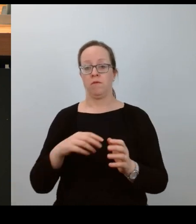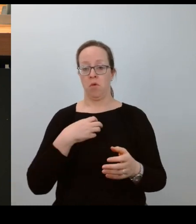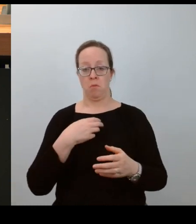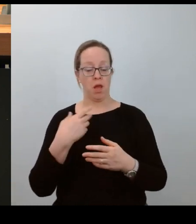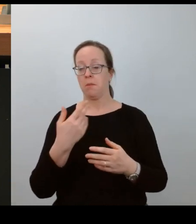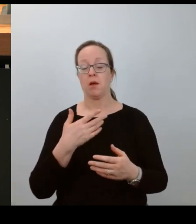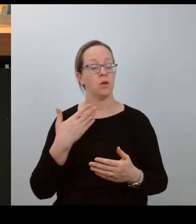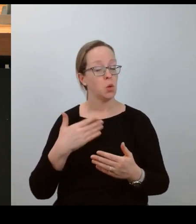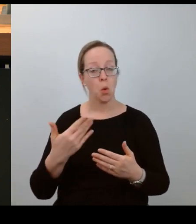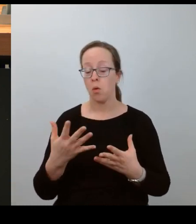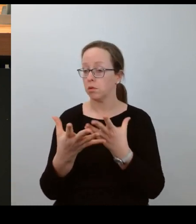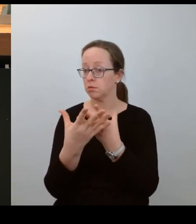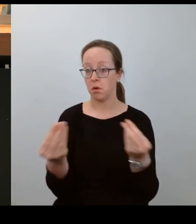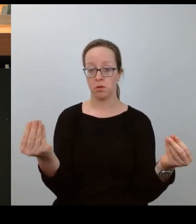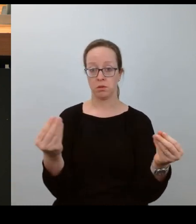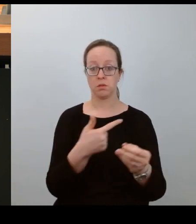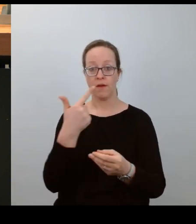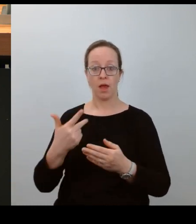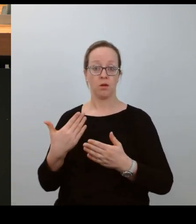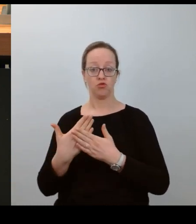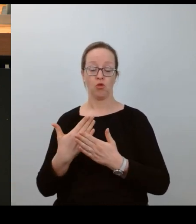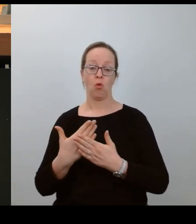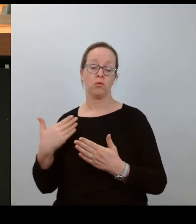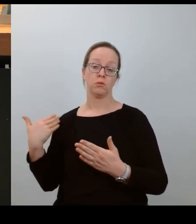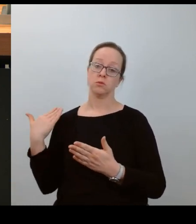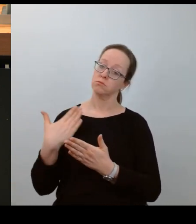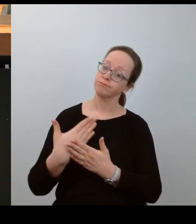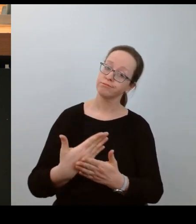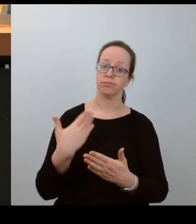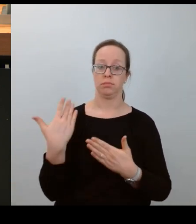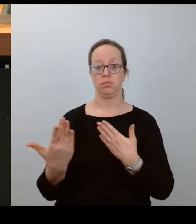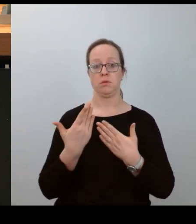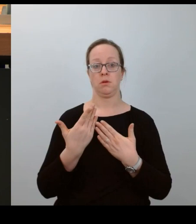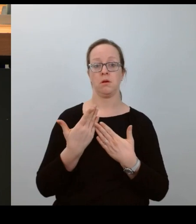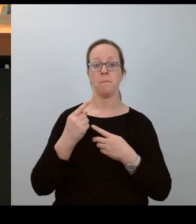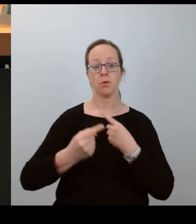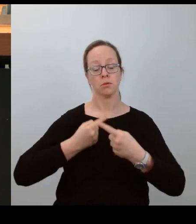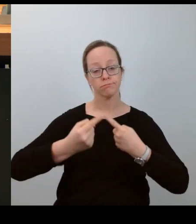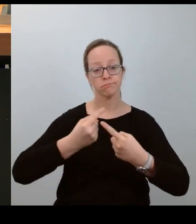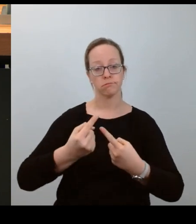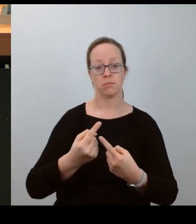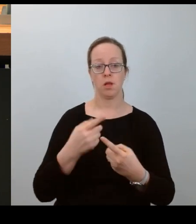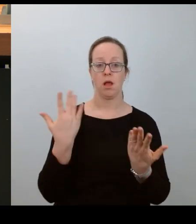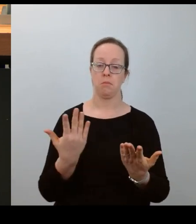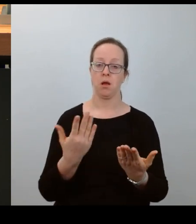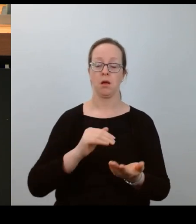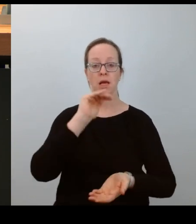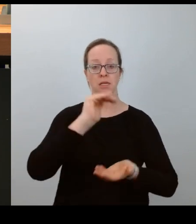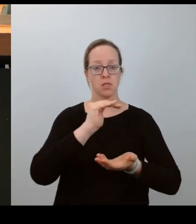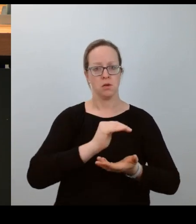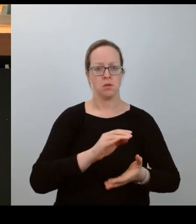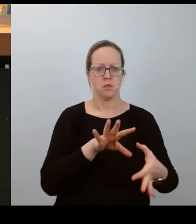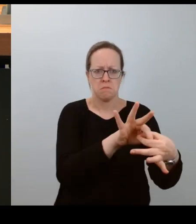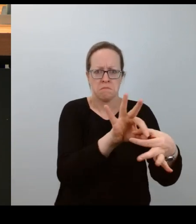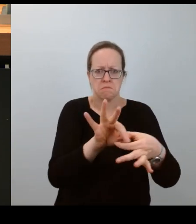undurchschaubaren Prozess sich ausgeliefert sahen, zwei verlorene Jahre für die Lösung. Eines der dringenden, wenn ich das vordringlichsten